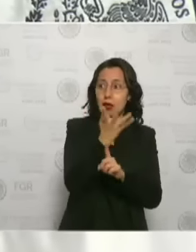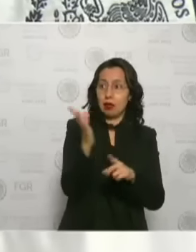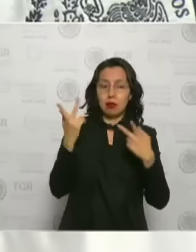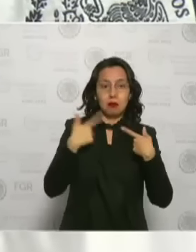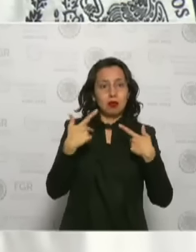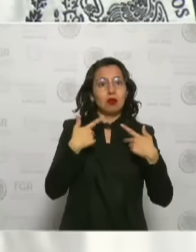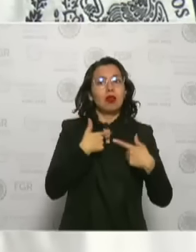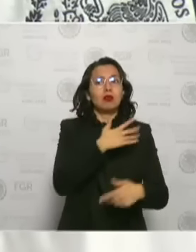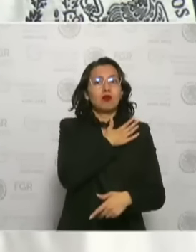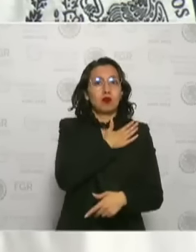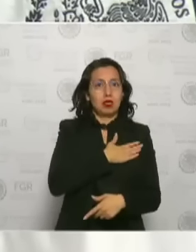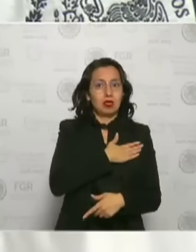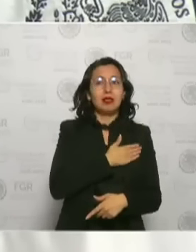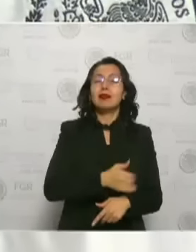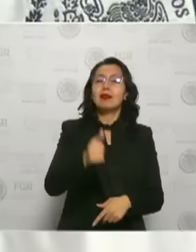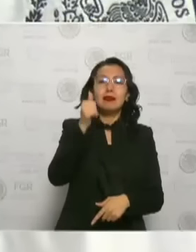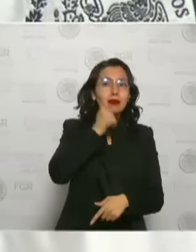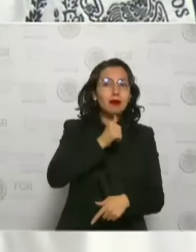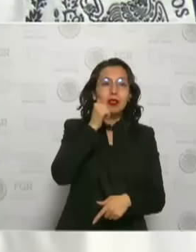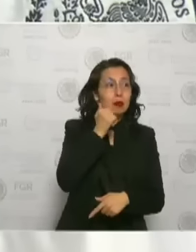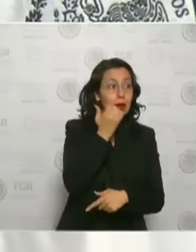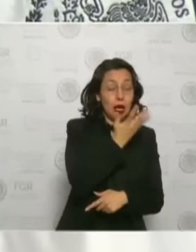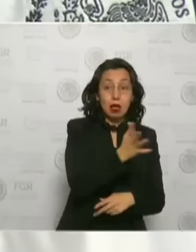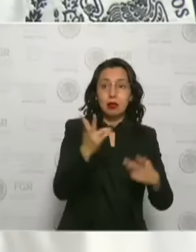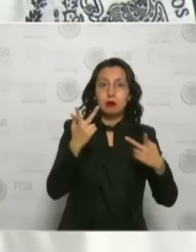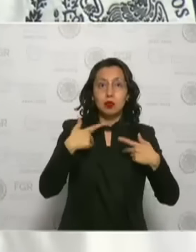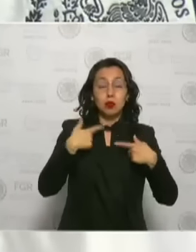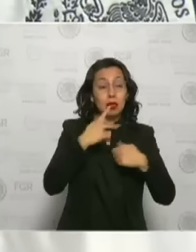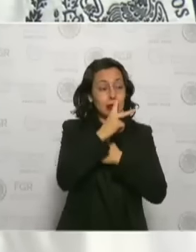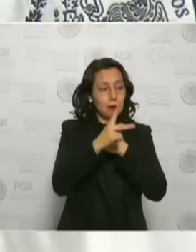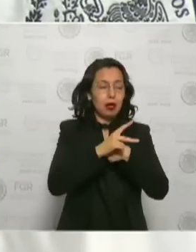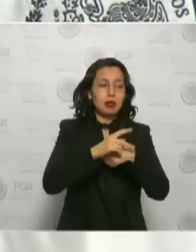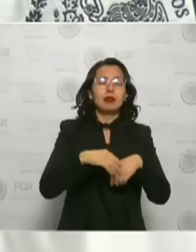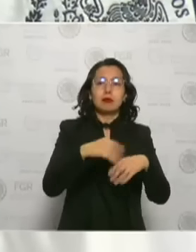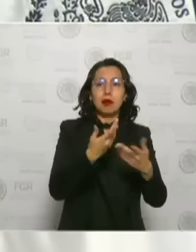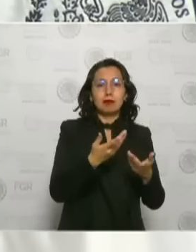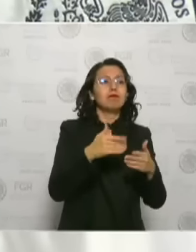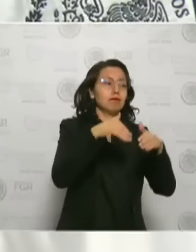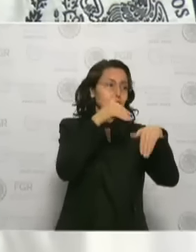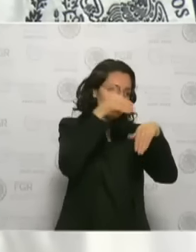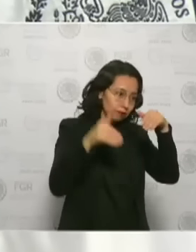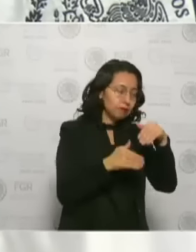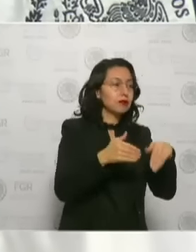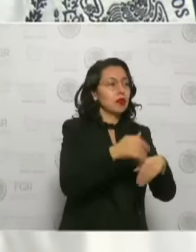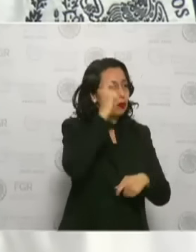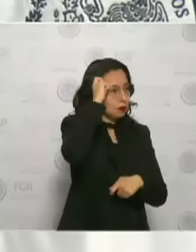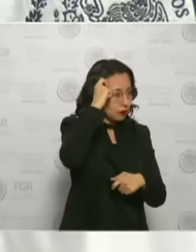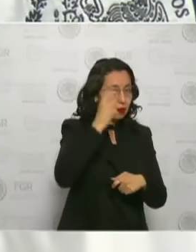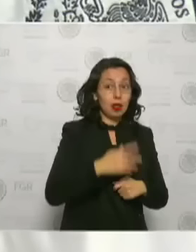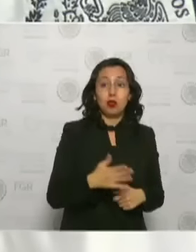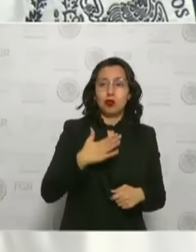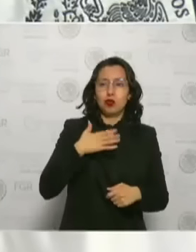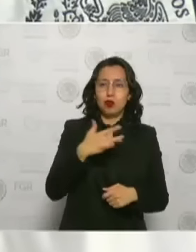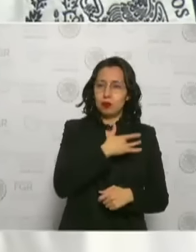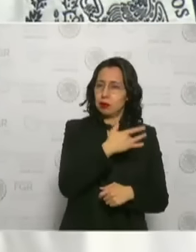actuando siempre al servicio de la nación. Tengo la convicción de que la procuración de justicia